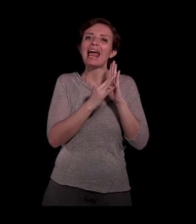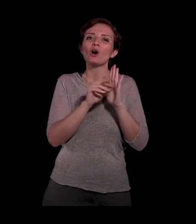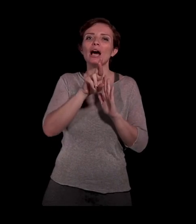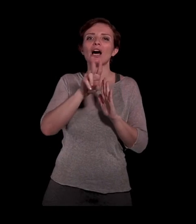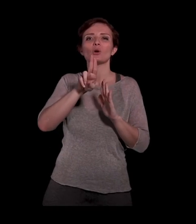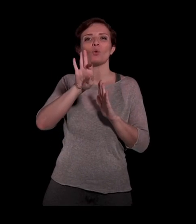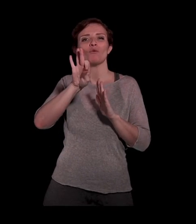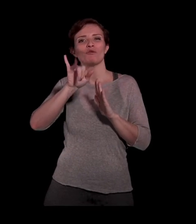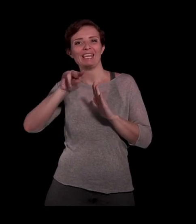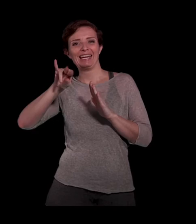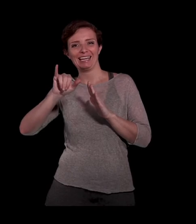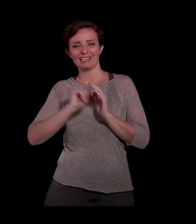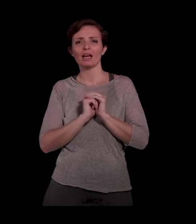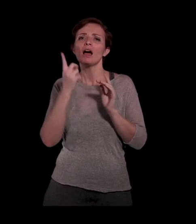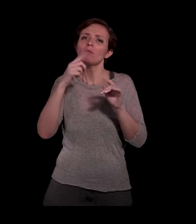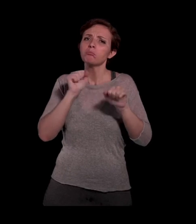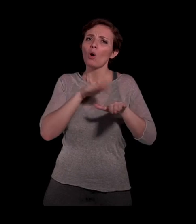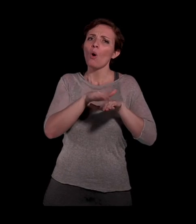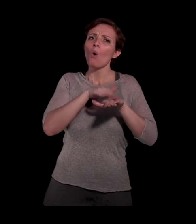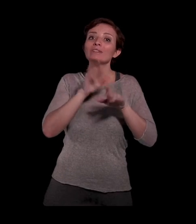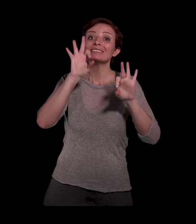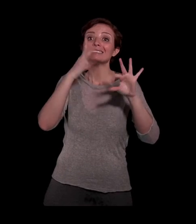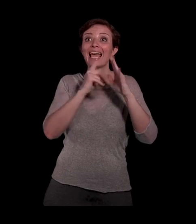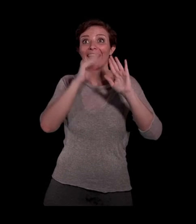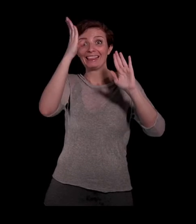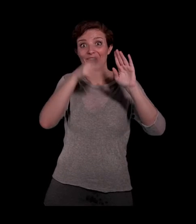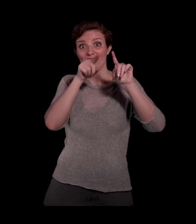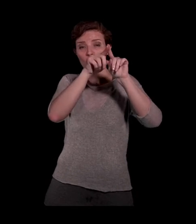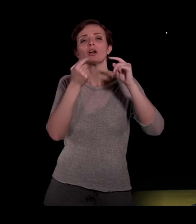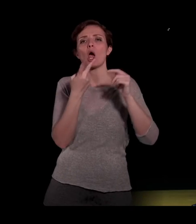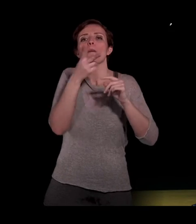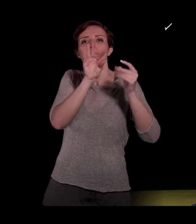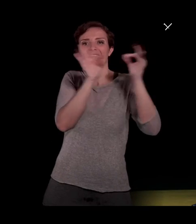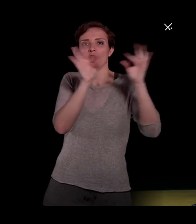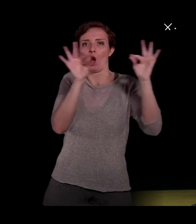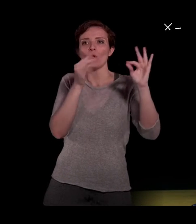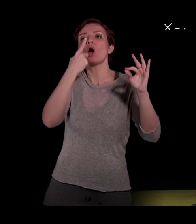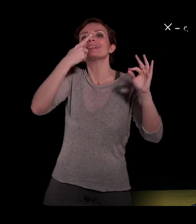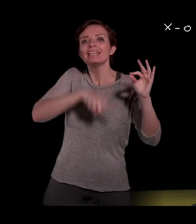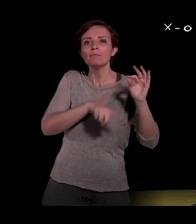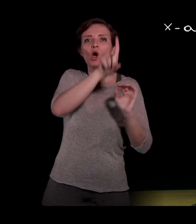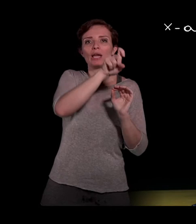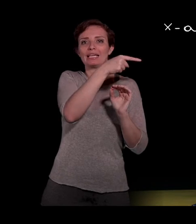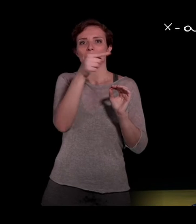Questa regola si applica nel caso in cui il polinomio divisore è un binomio del tipo x-a,